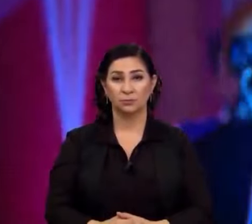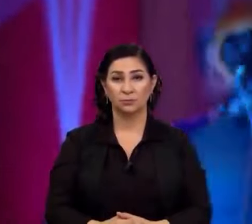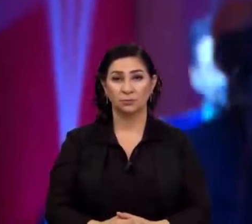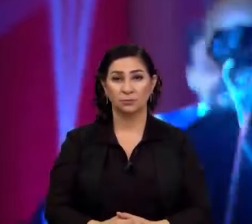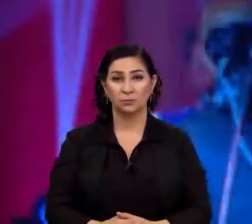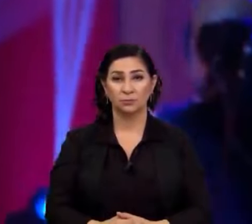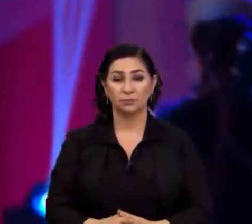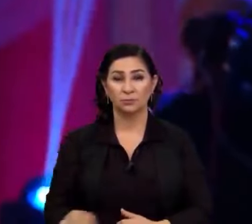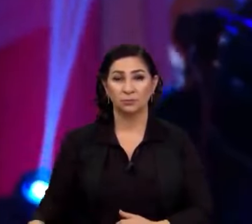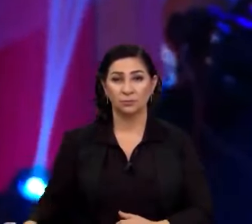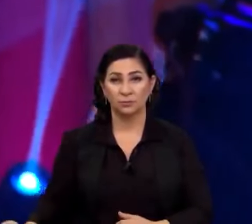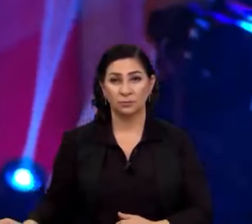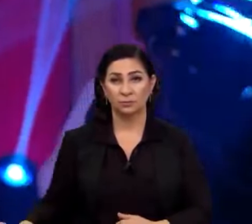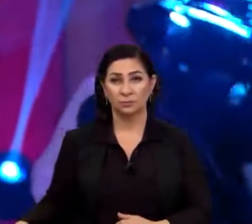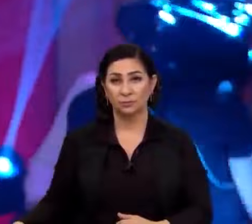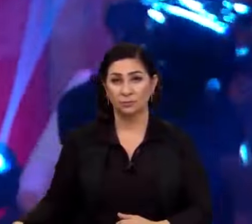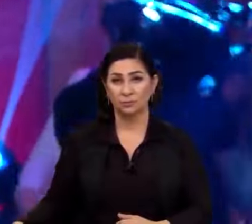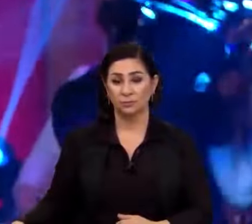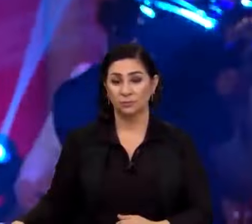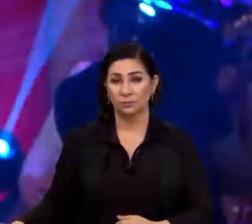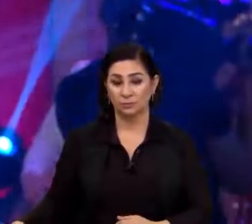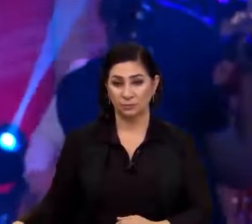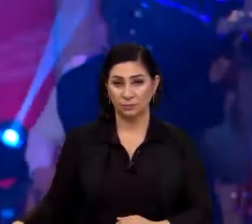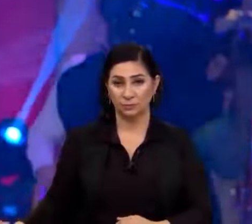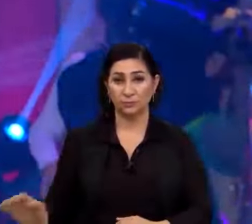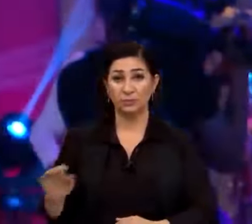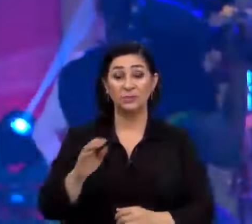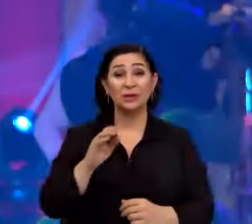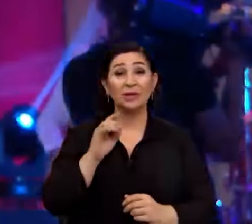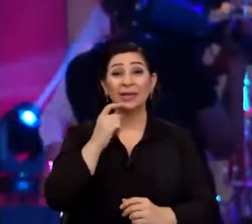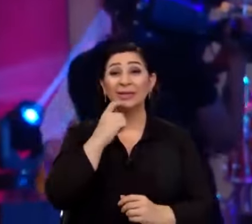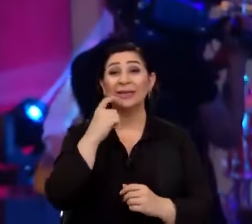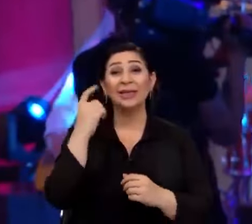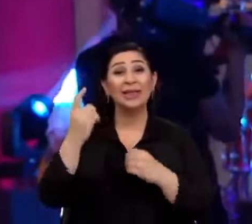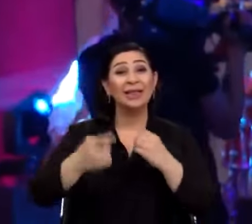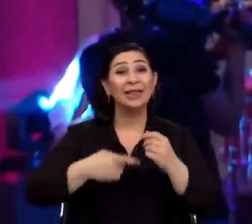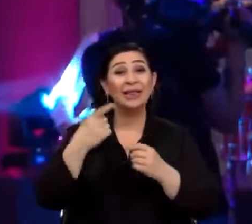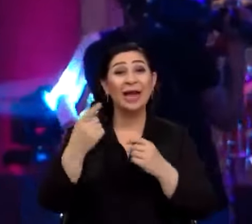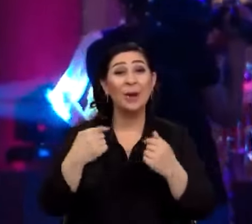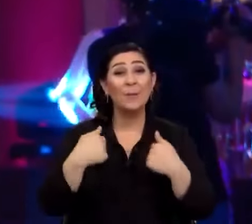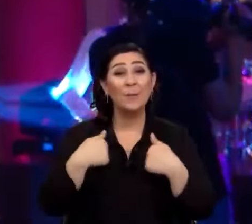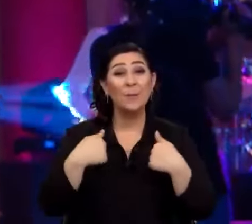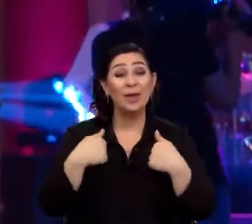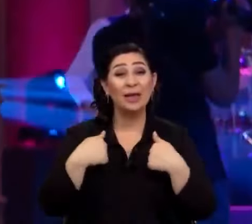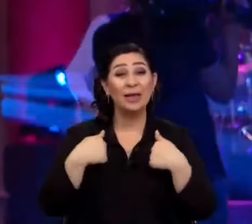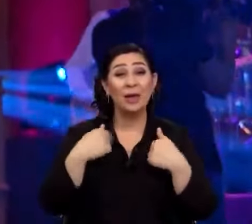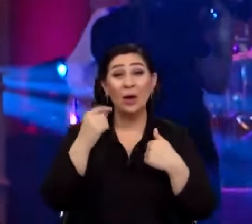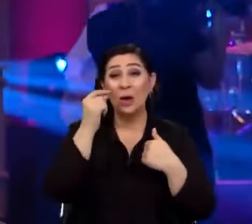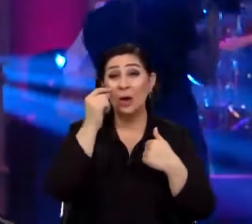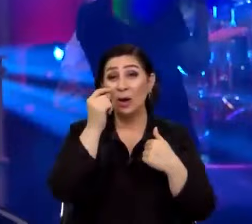Eğer istemezsem yıllar beni kolay yakalayamaz